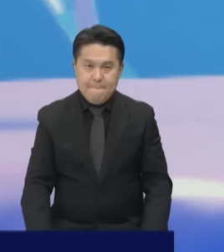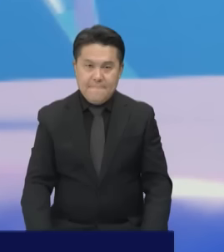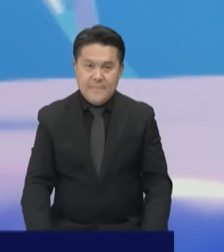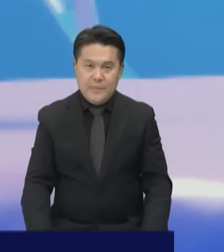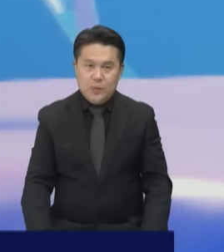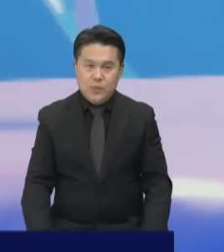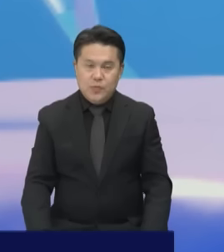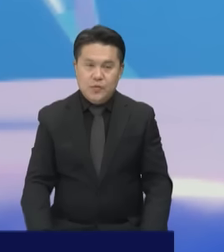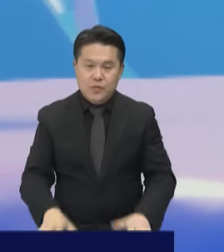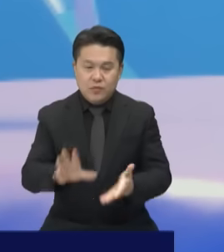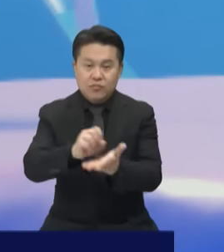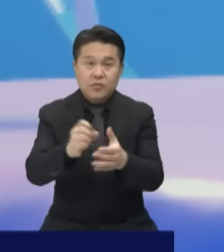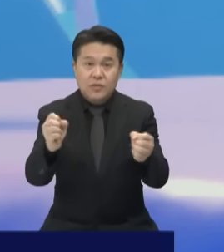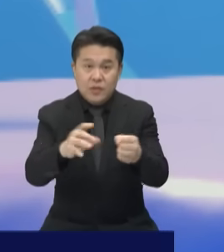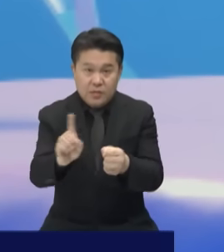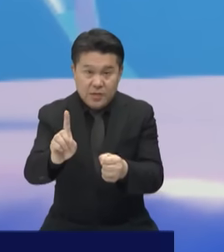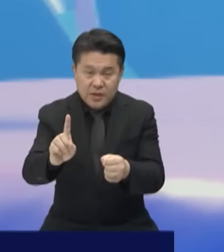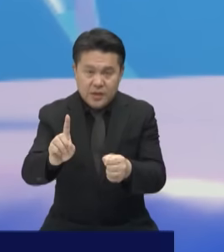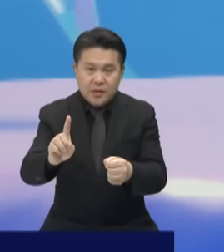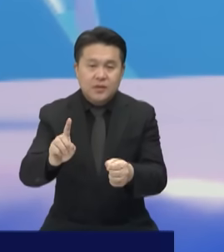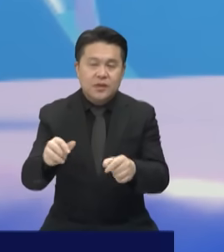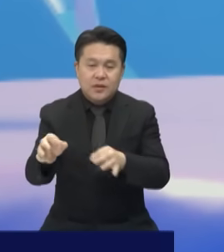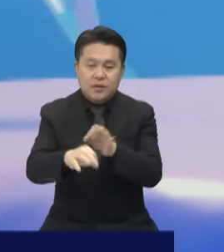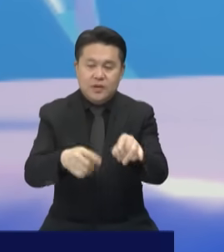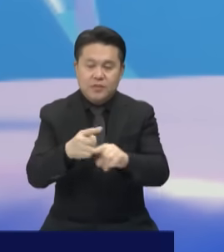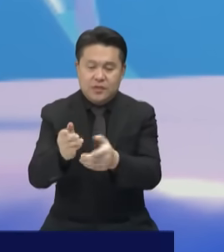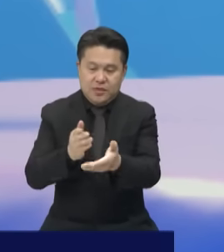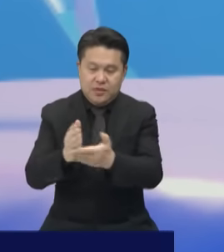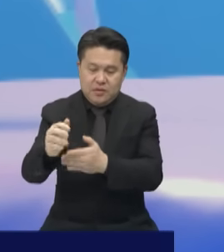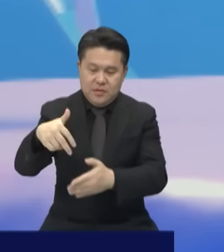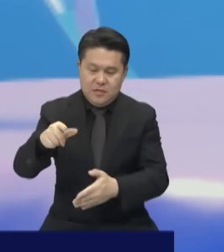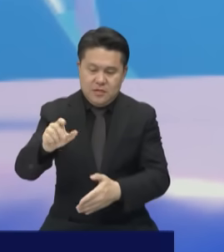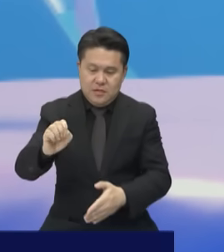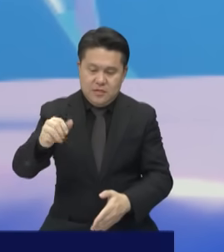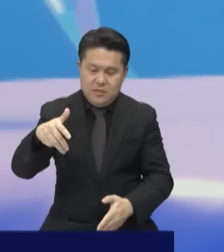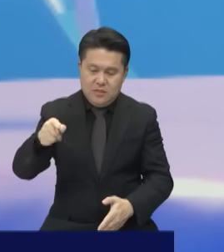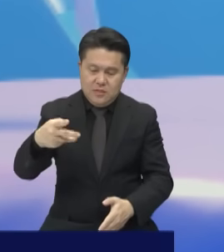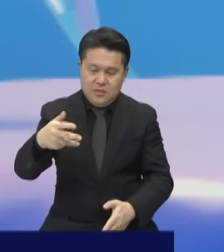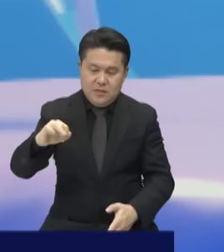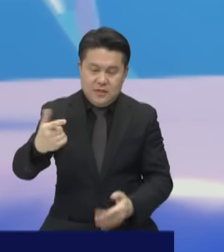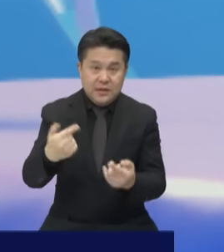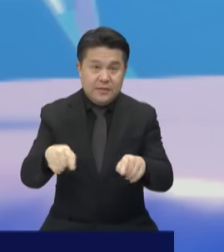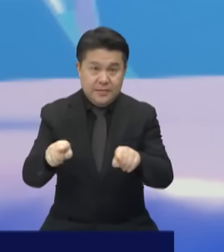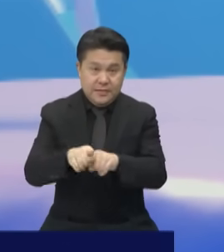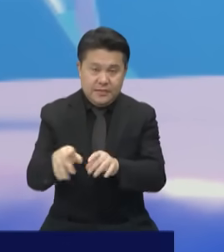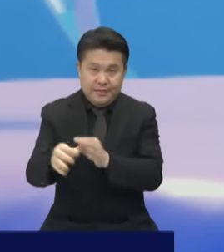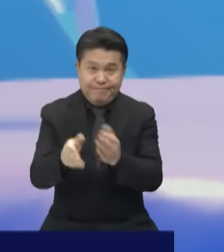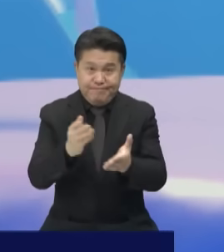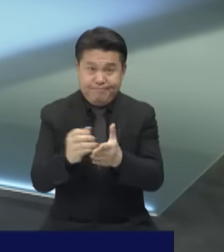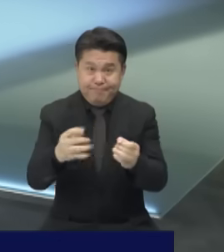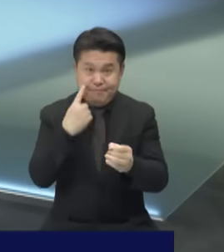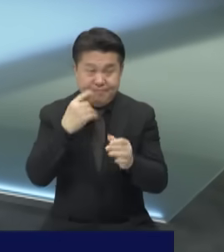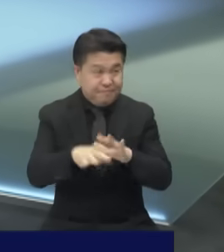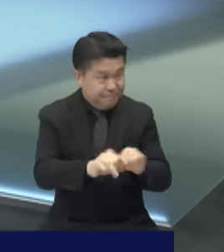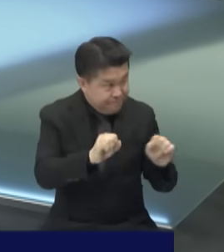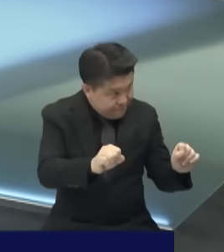(앵커) 오늘 이슈토크는 정철진 경제평론가와 함께 경제 뉴스 자세히 짚어봅니다. 어서 오세요. 안녕하십니까?